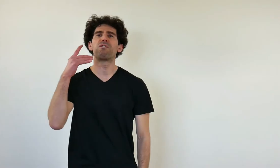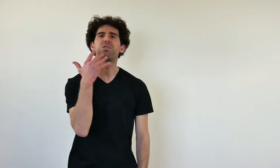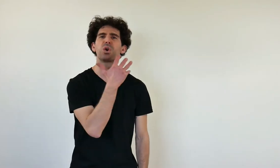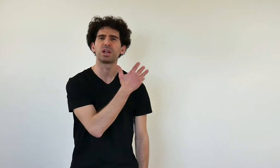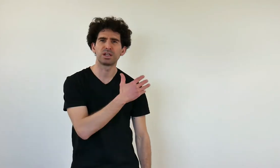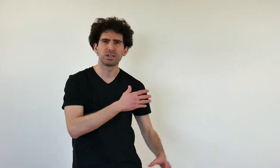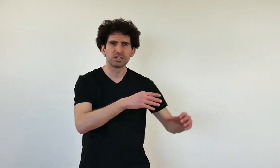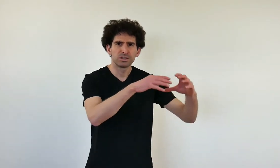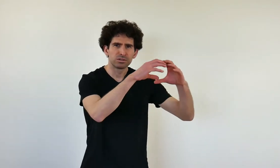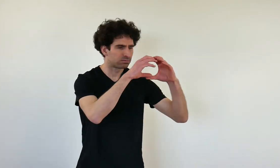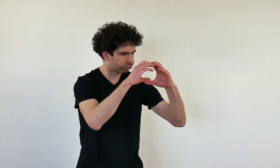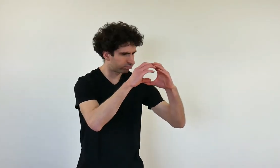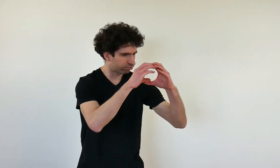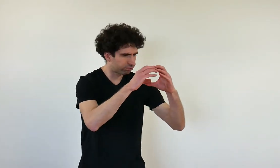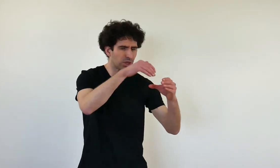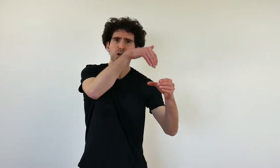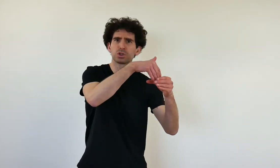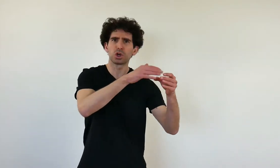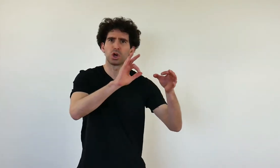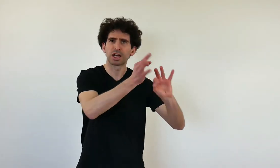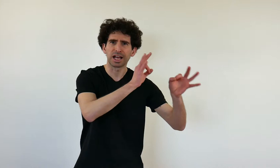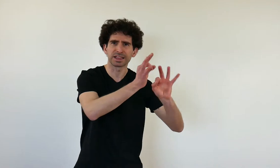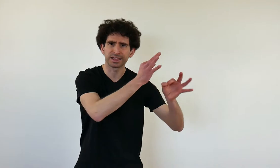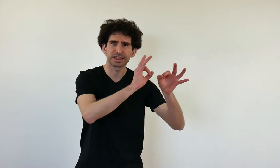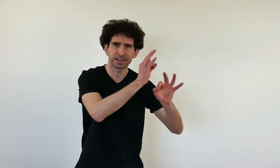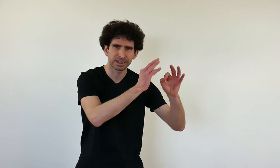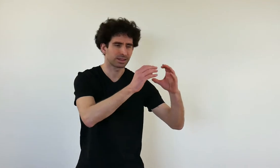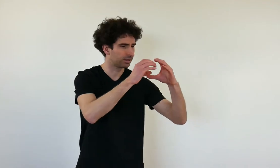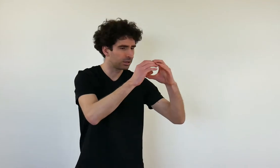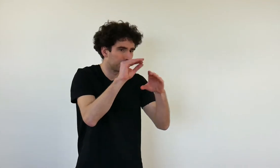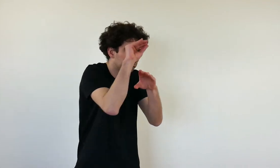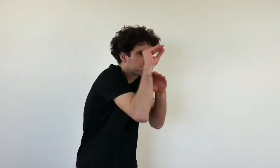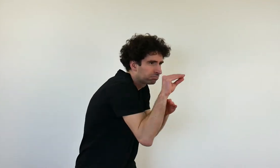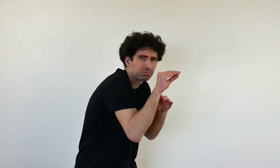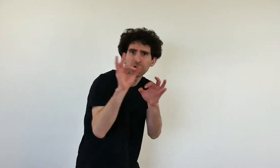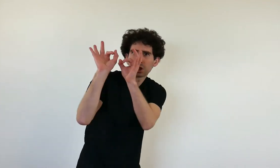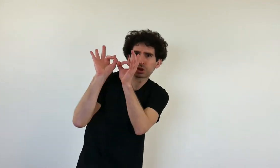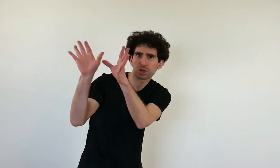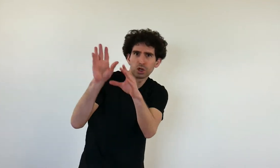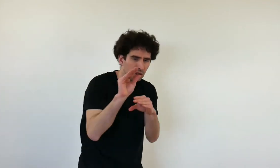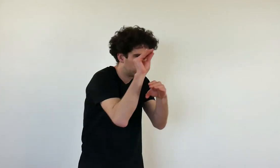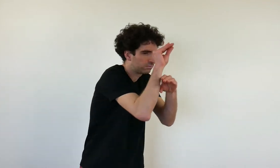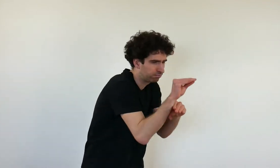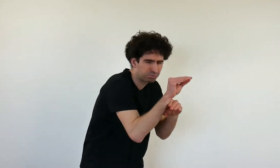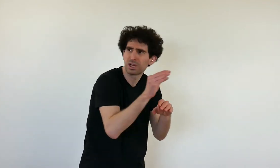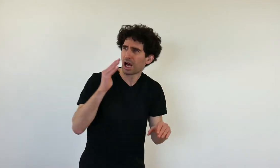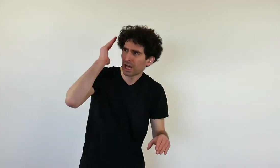Le rôle du fruit est de protéger les graines du climat et des animaux.